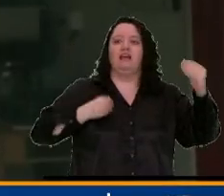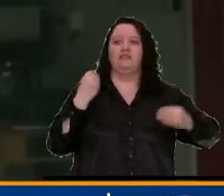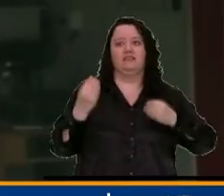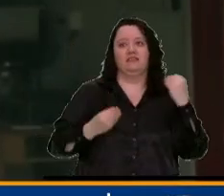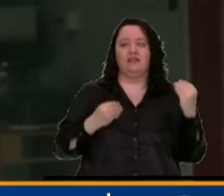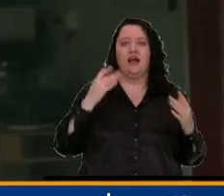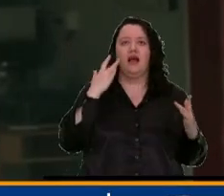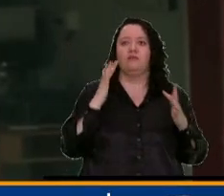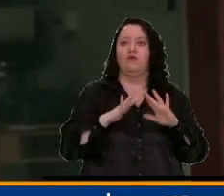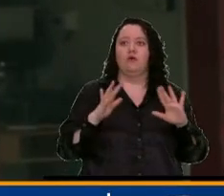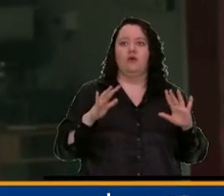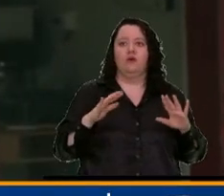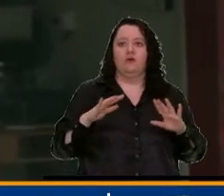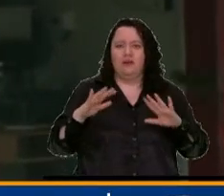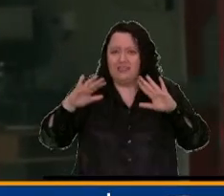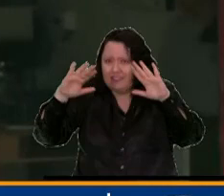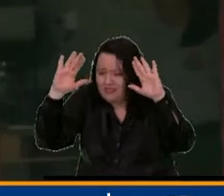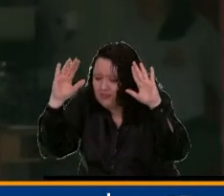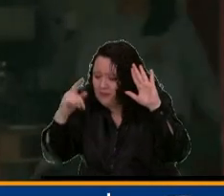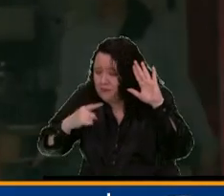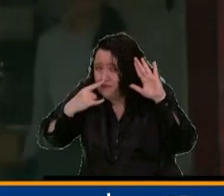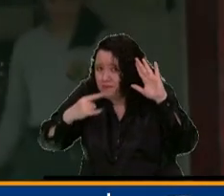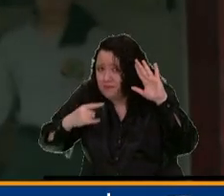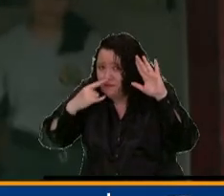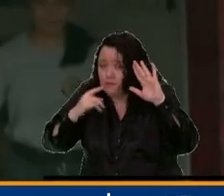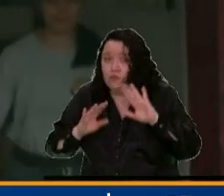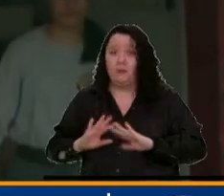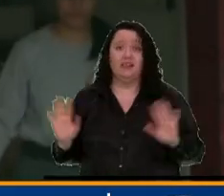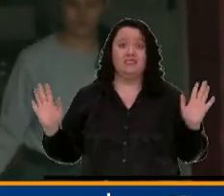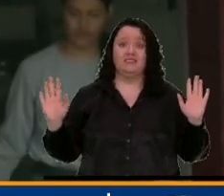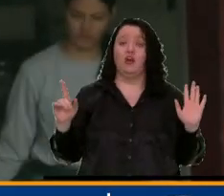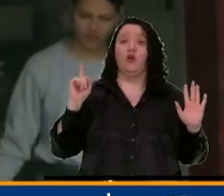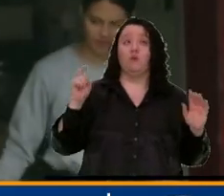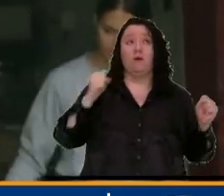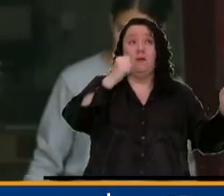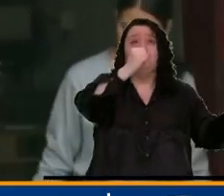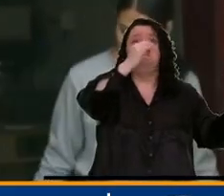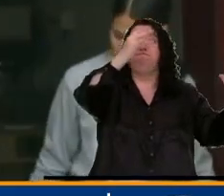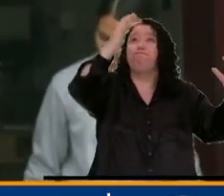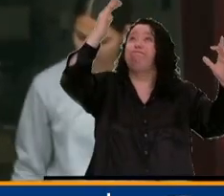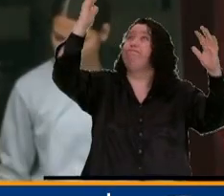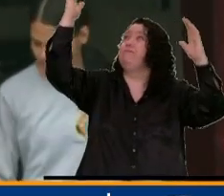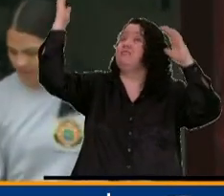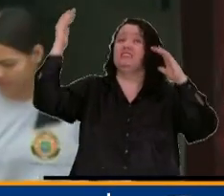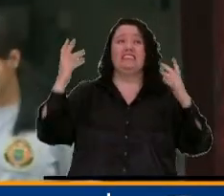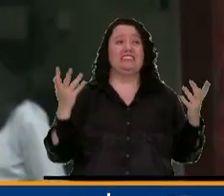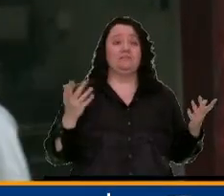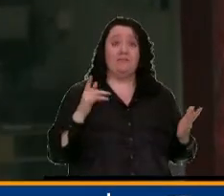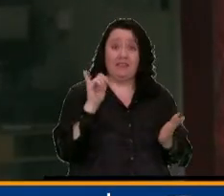se luchaba por la vida misma. )) lo único que tiene que hacer